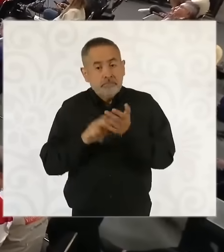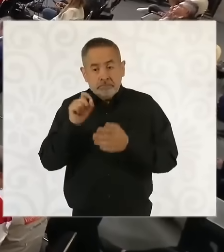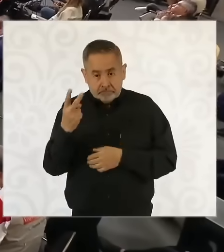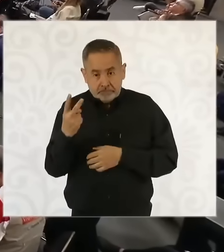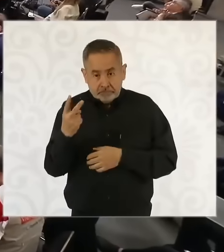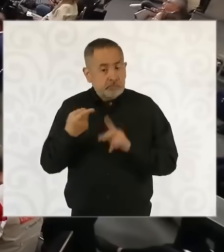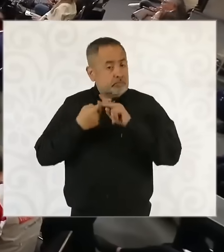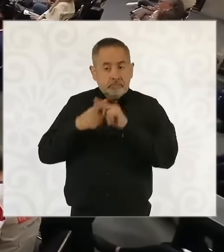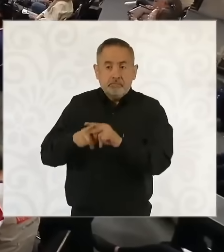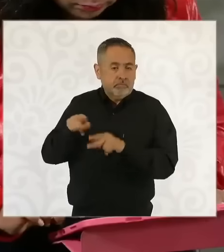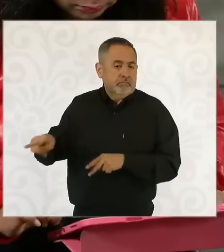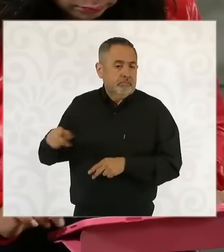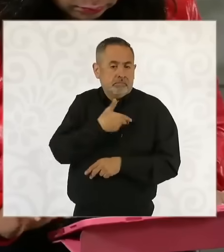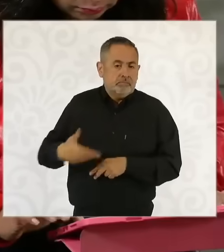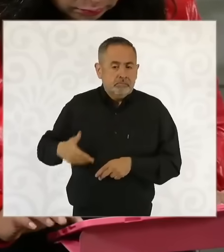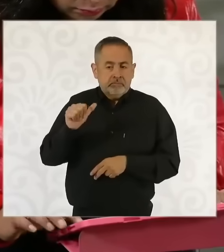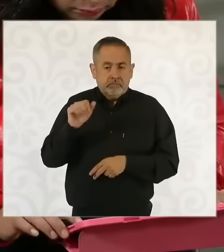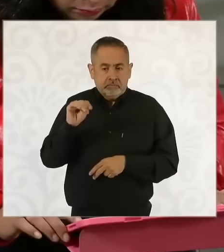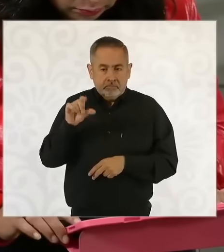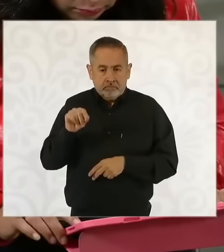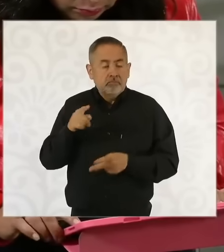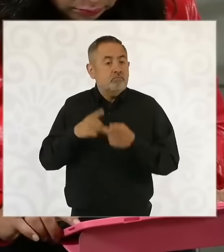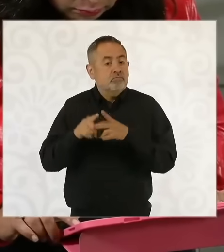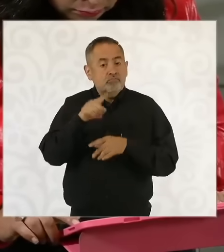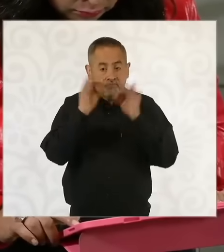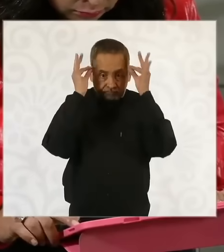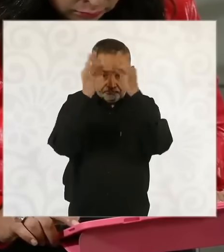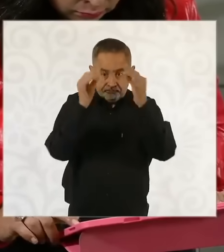del presidente Andrés Manuel López Obrador y en el consulado de Orlando específicamente allá en